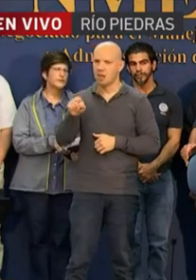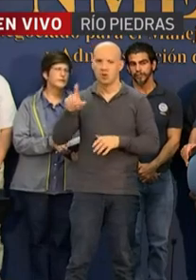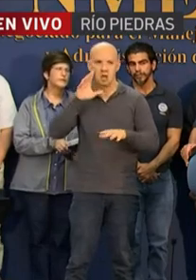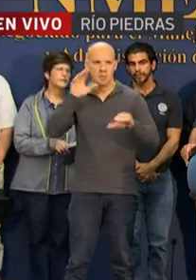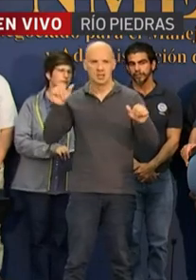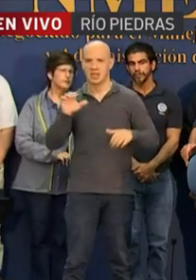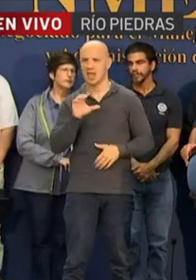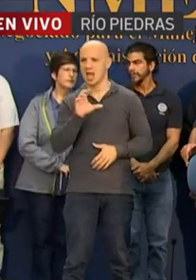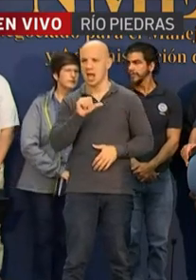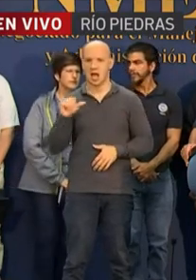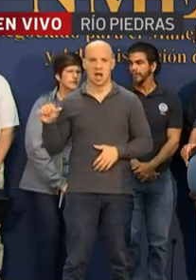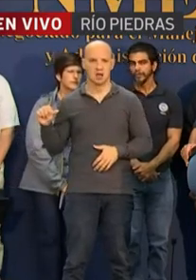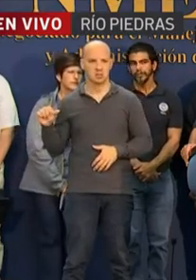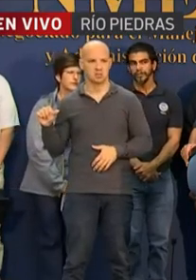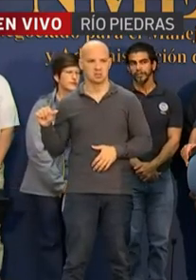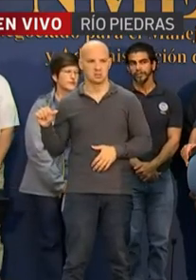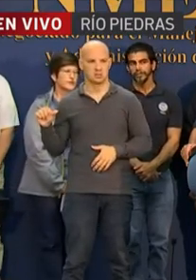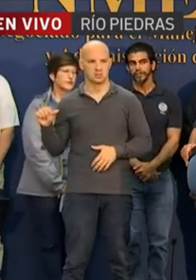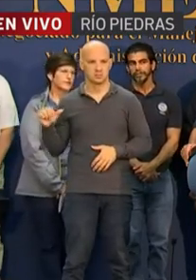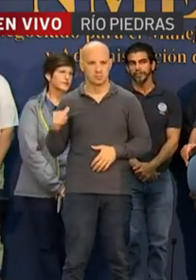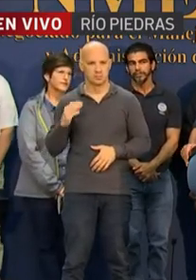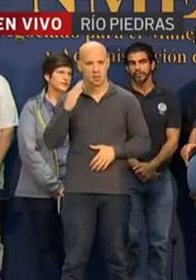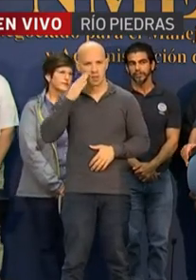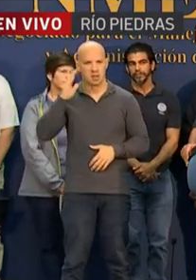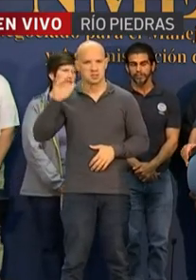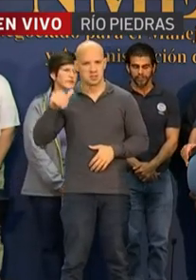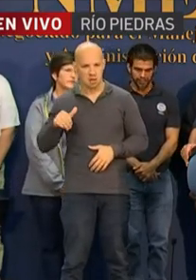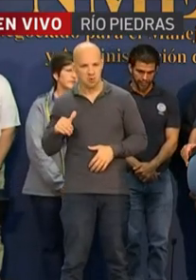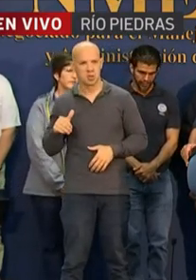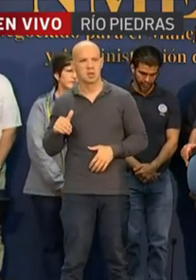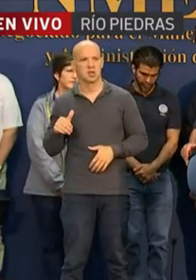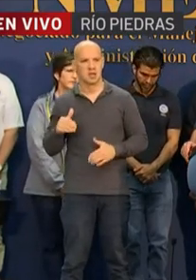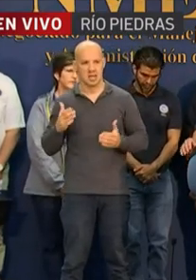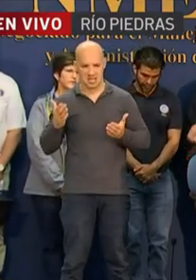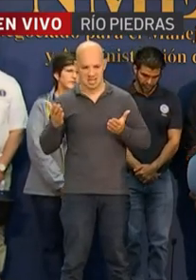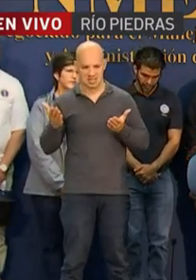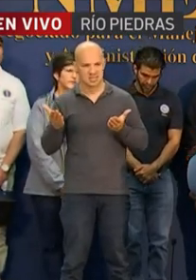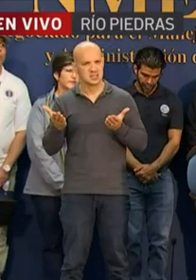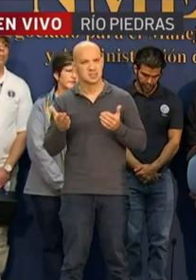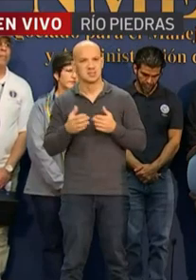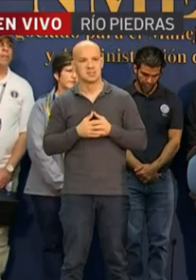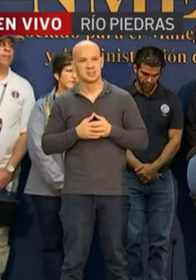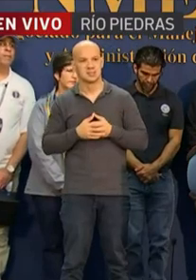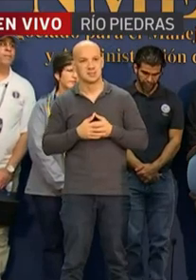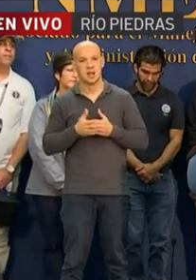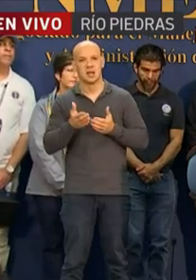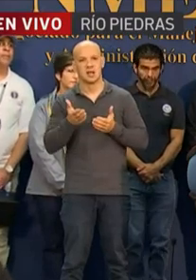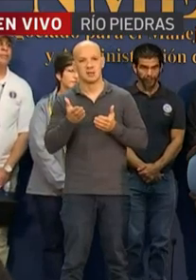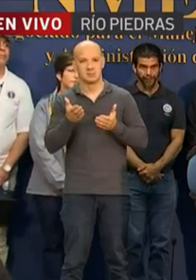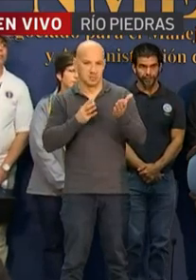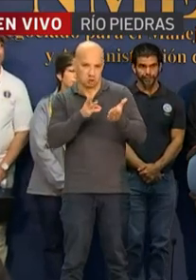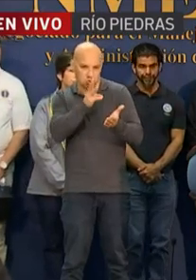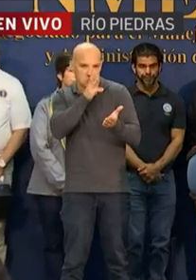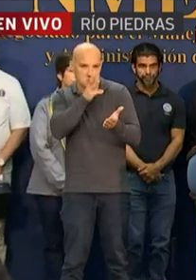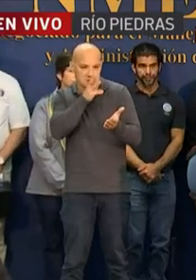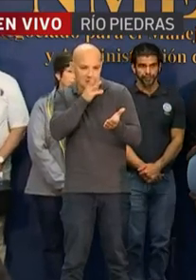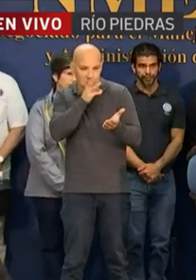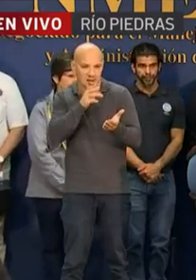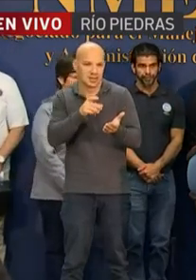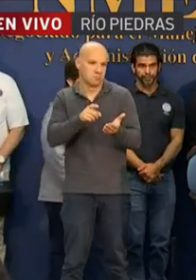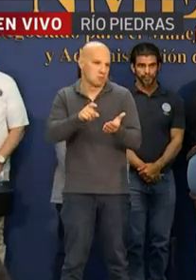EN CUANTO RESTO, ESTÁ OPERANDO